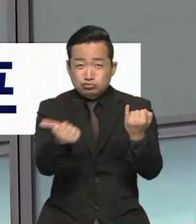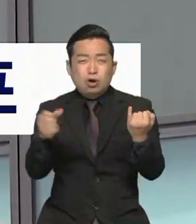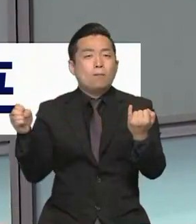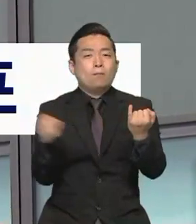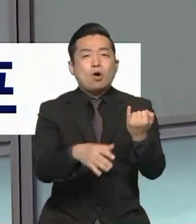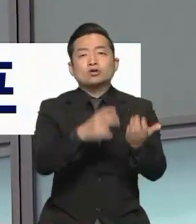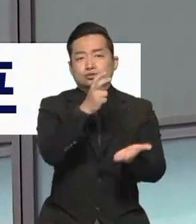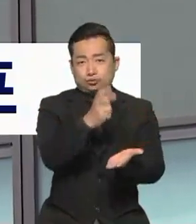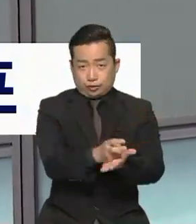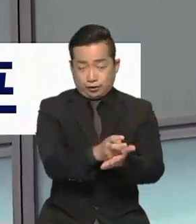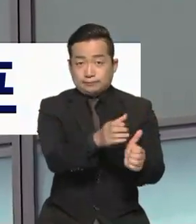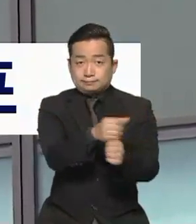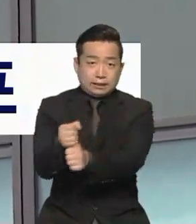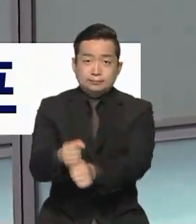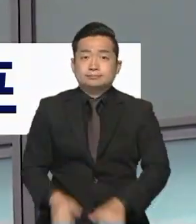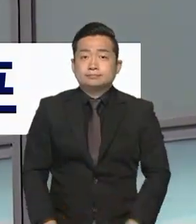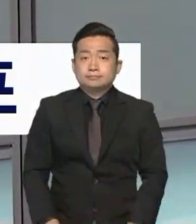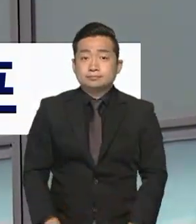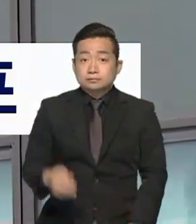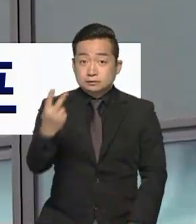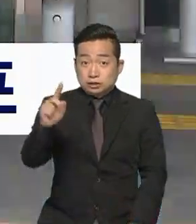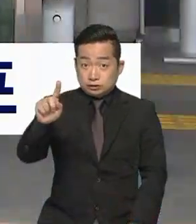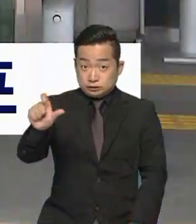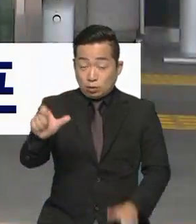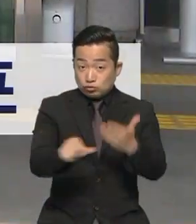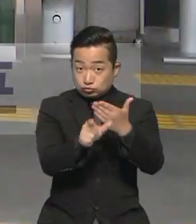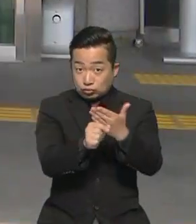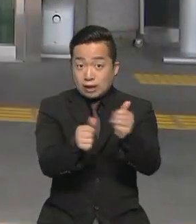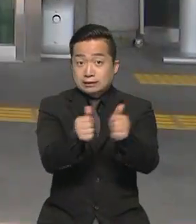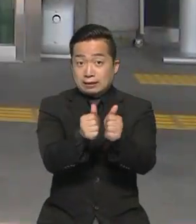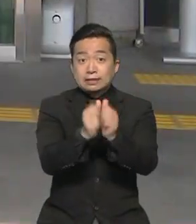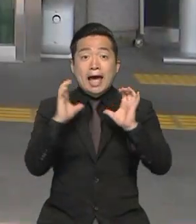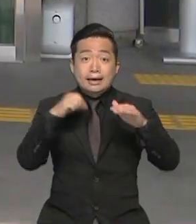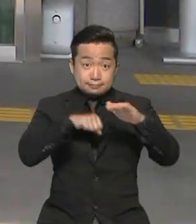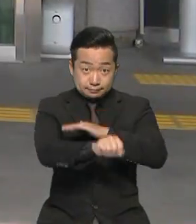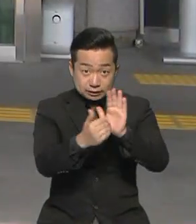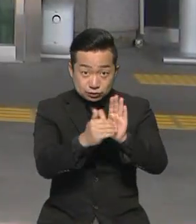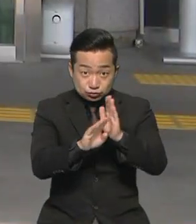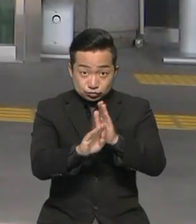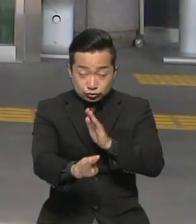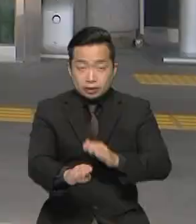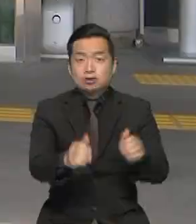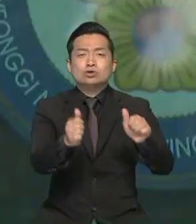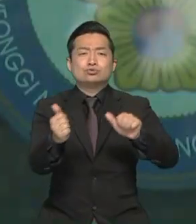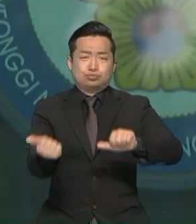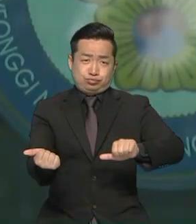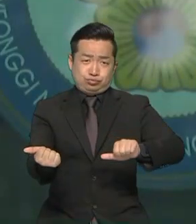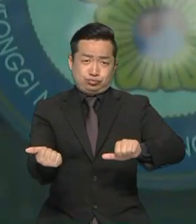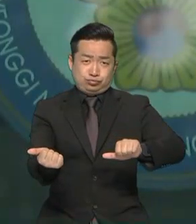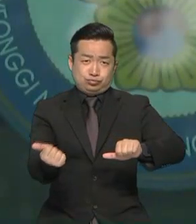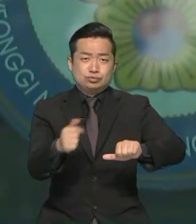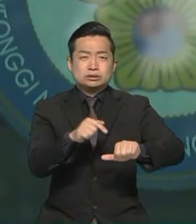A 씨는 지난 2015년 9월 남자아이를 출산한 뒤 아이가 사망하자 시신을 유기한 혐의를 받고 있습니다.